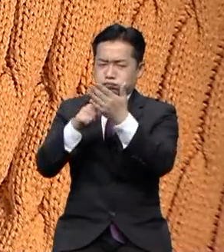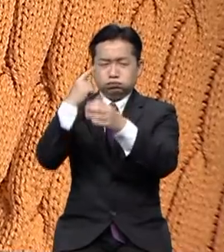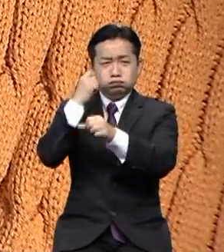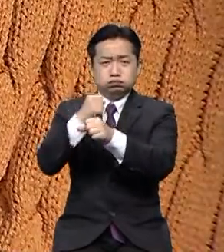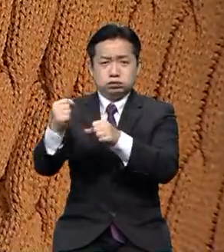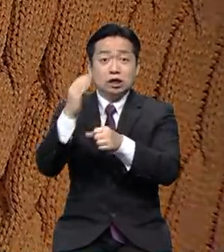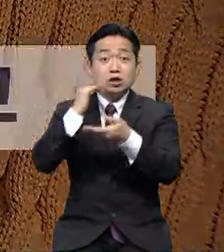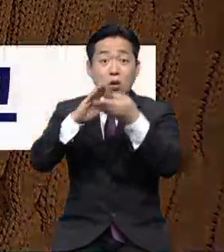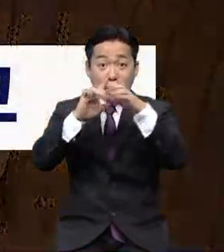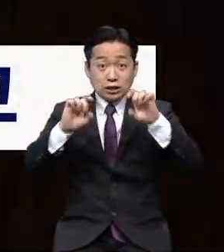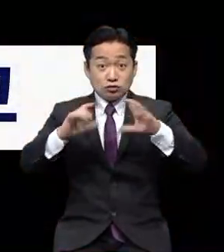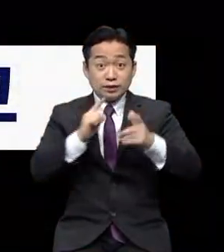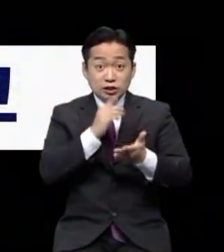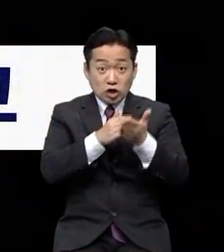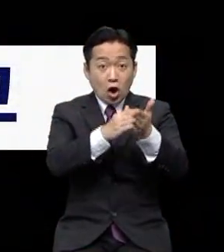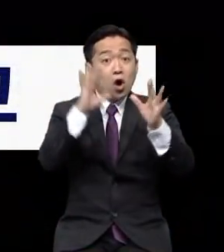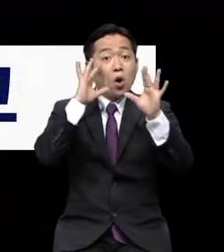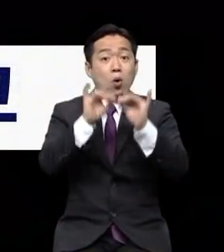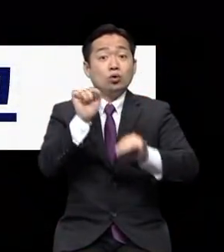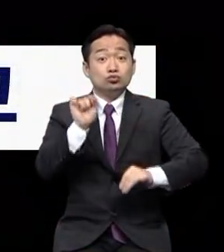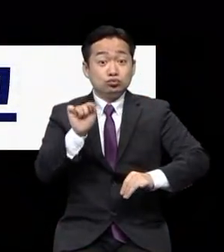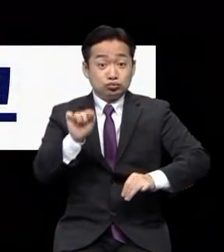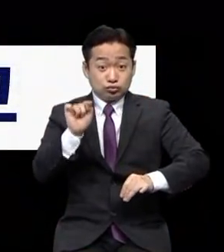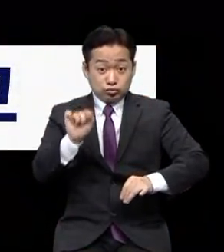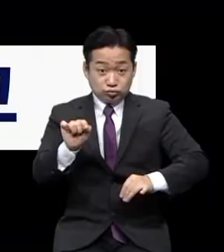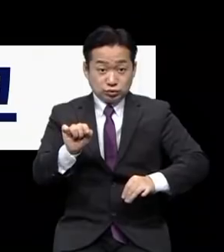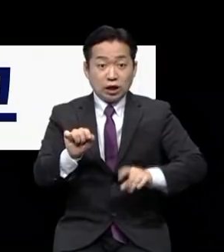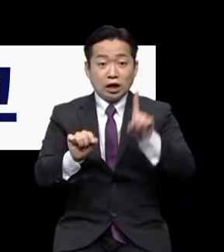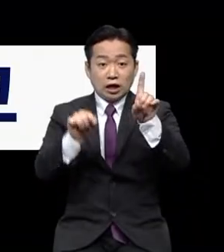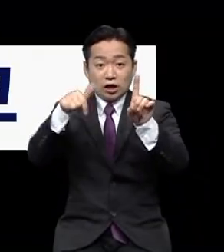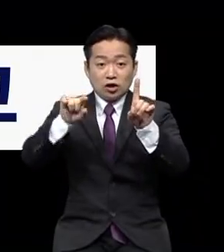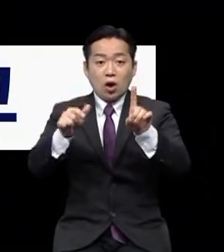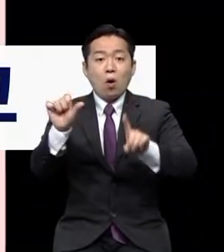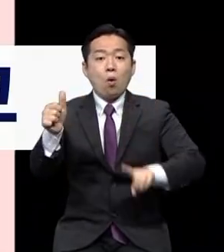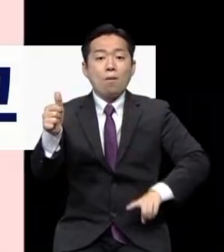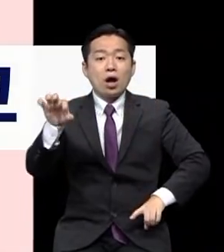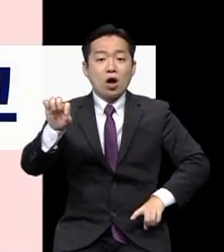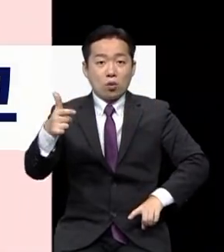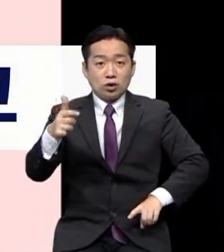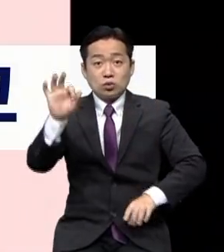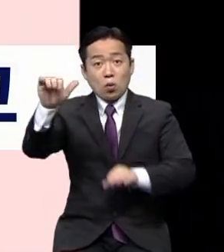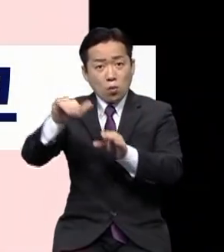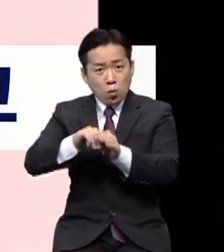청와대 국민청원에 동의만 눌러주면 한 건당 500원을 즉시 입금해 주겠다는 내용이었습니다.